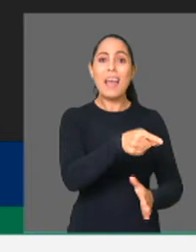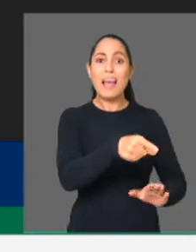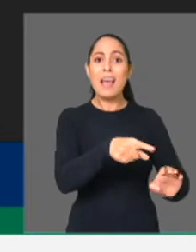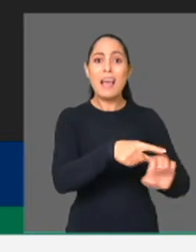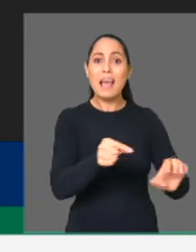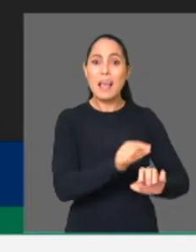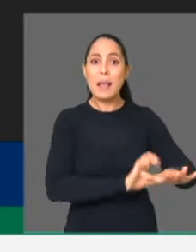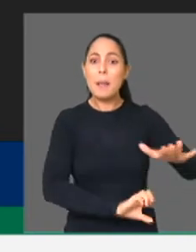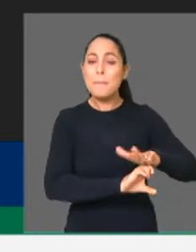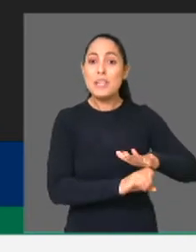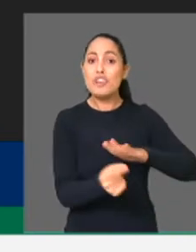ESTADO DO CEARÁMOSTRANDO A DIFICULDADE QUE É SOBREVIVER